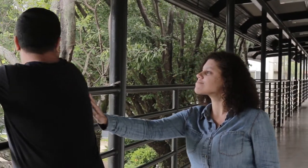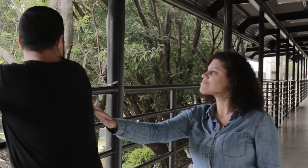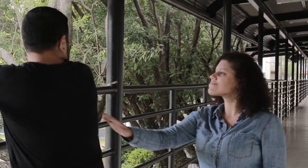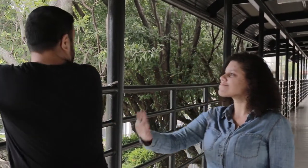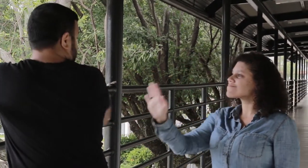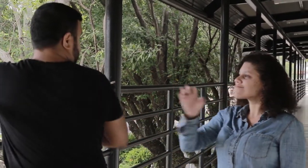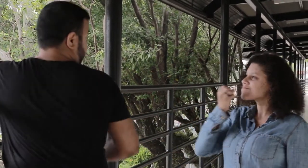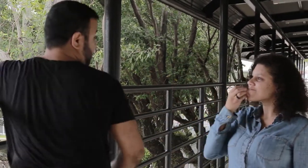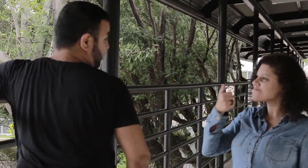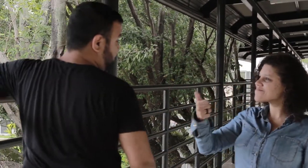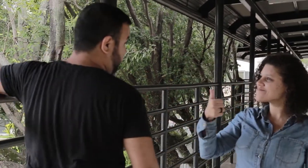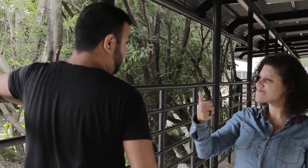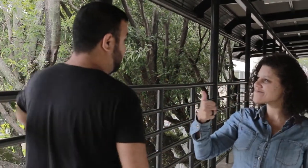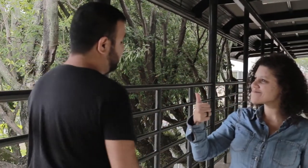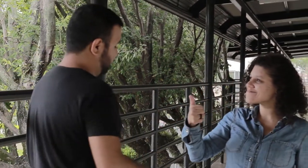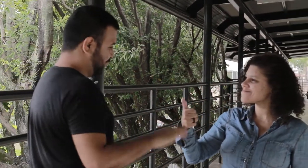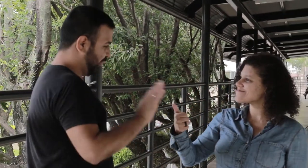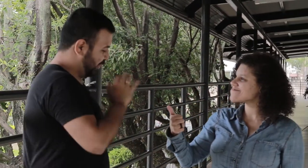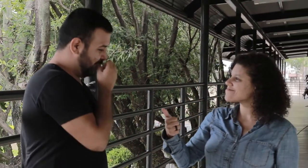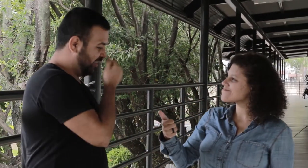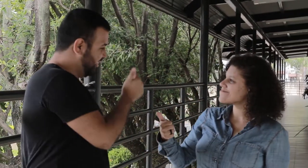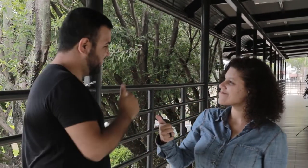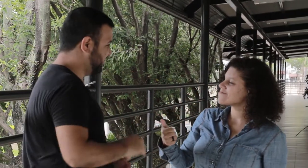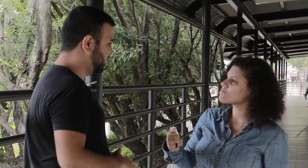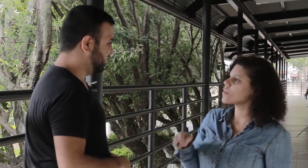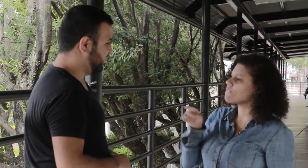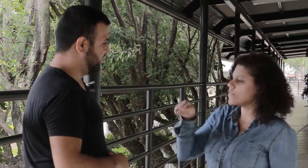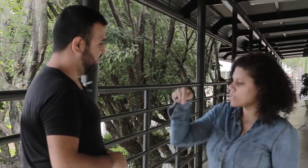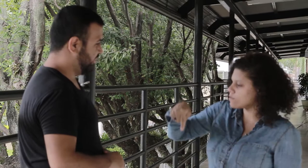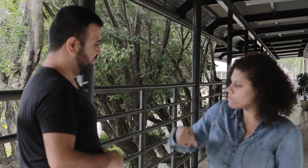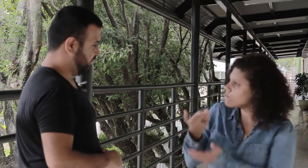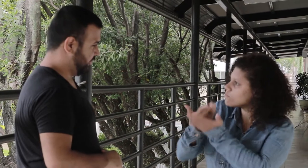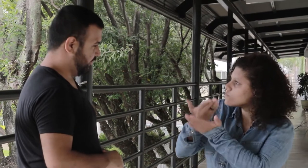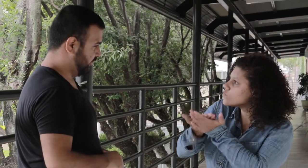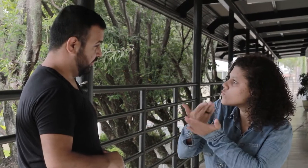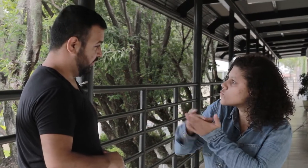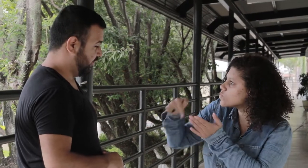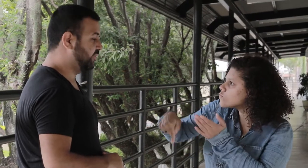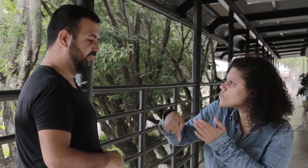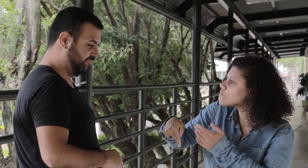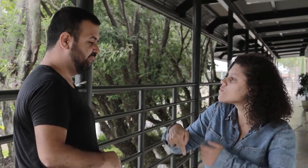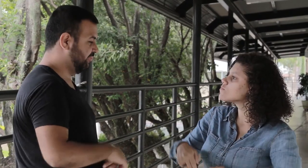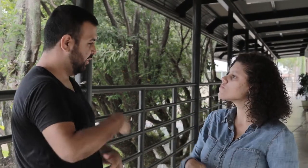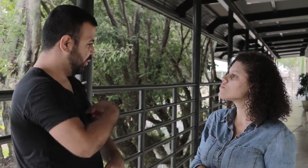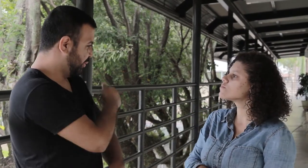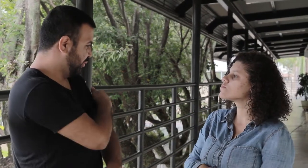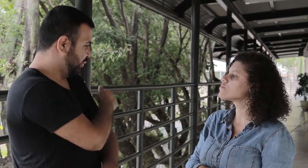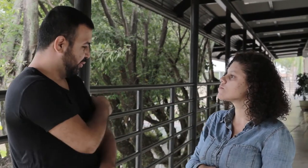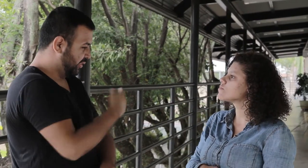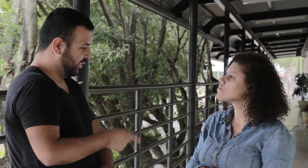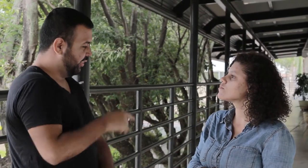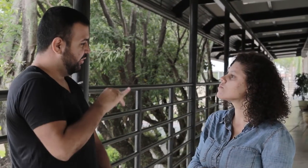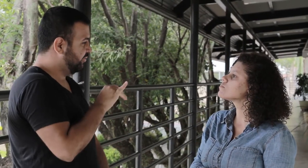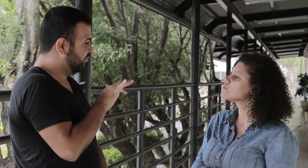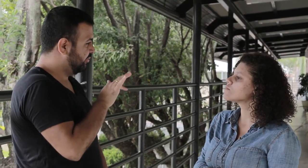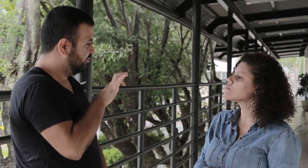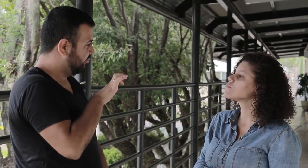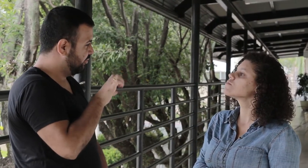Olá! Tudo bem? Olá! Tudo bem! Você estuda aqui? Sim! Eu sou aluno aqui do IFES.